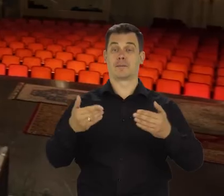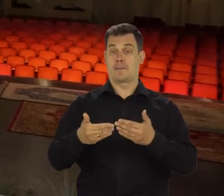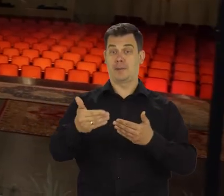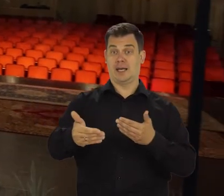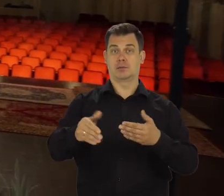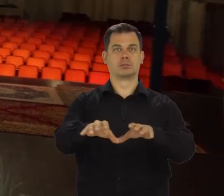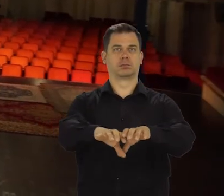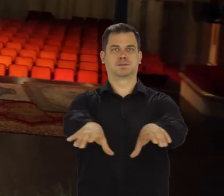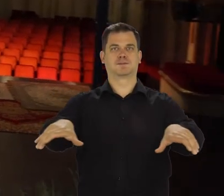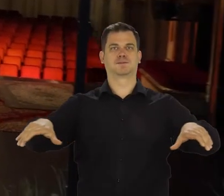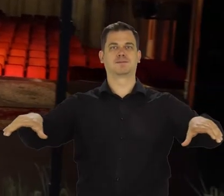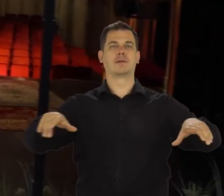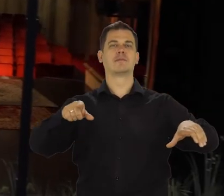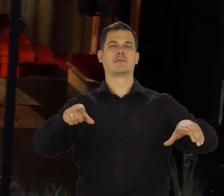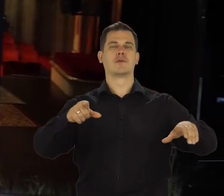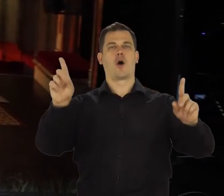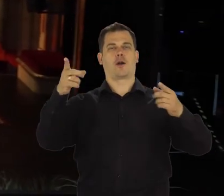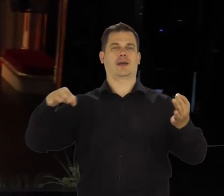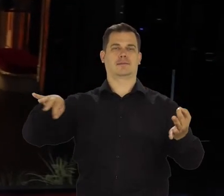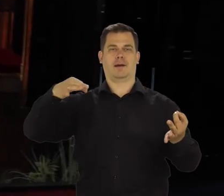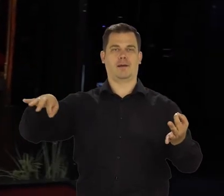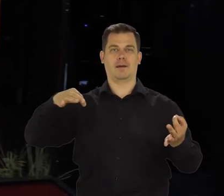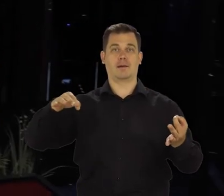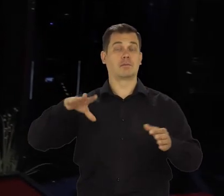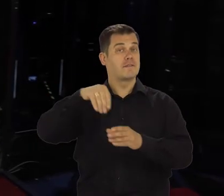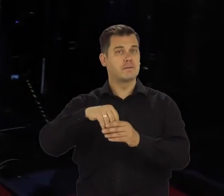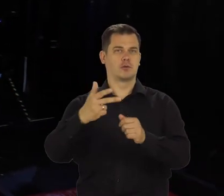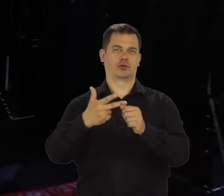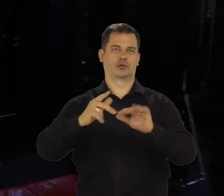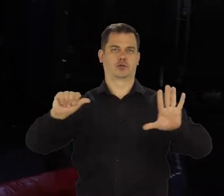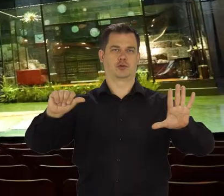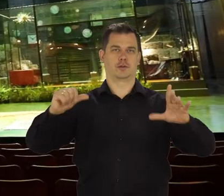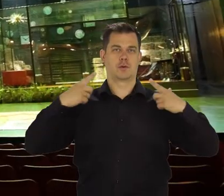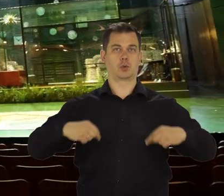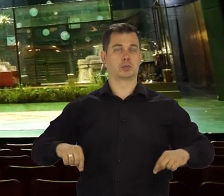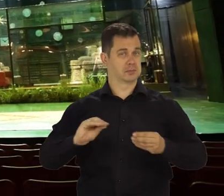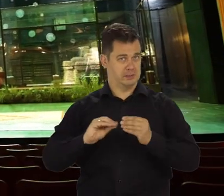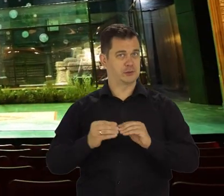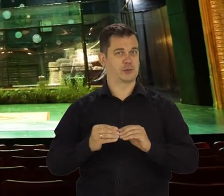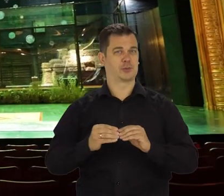przed sceną znajduje się kanał na orkiestrę, zmieściłoby się w niej 36 muzyków,